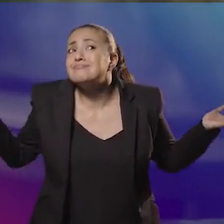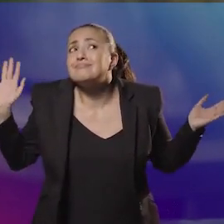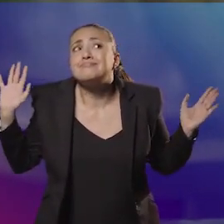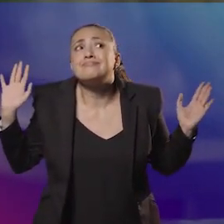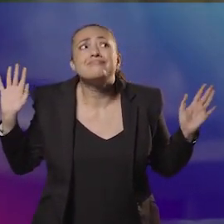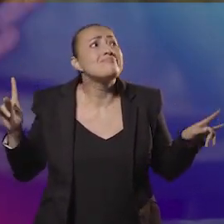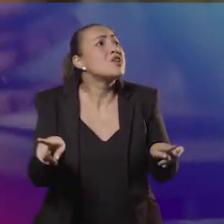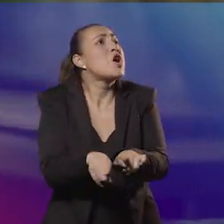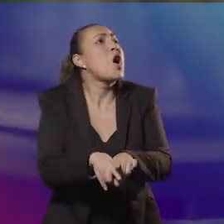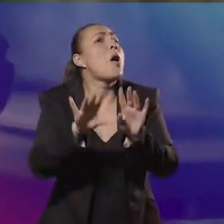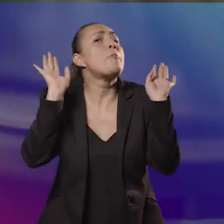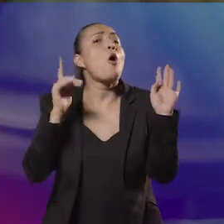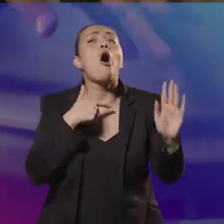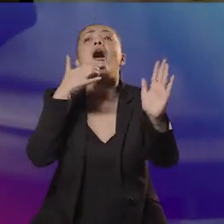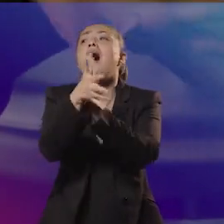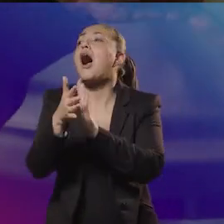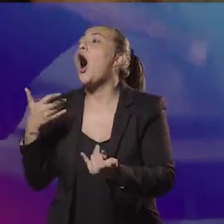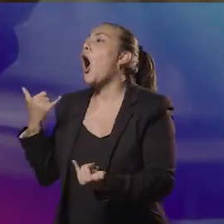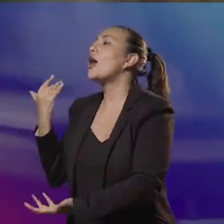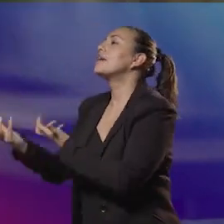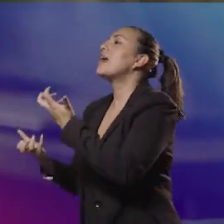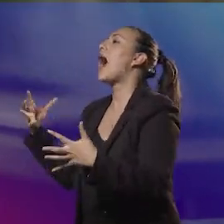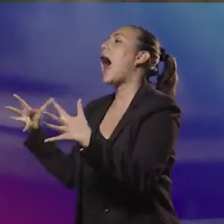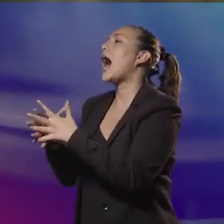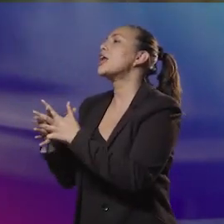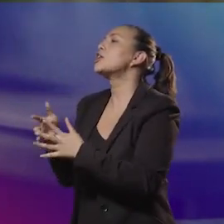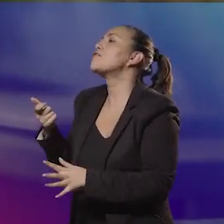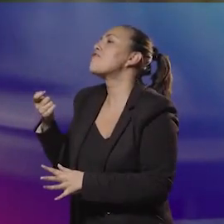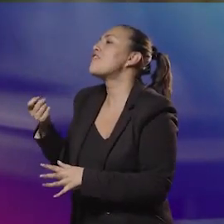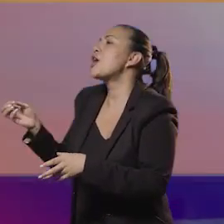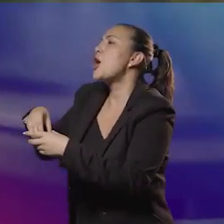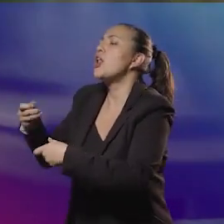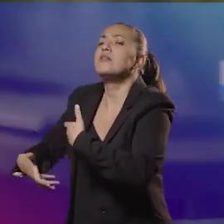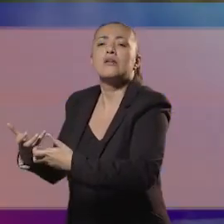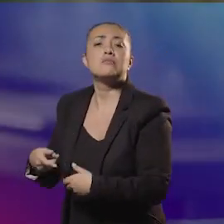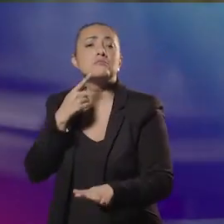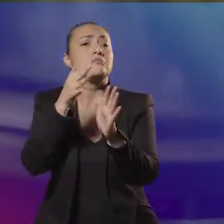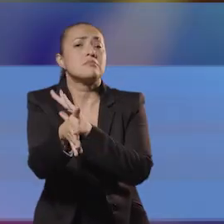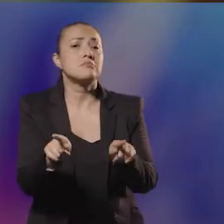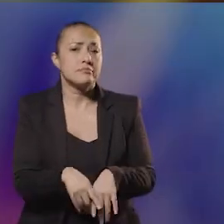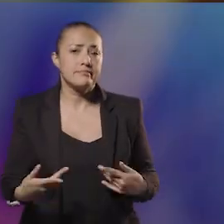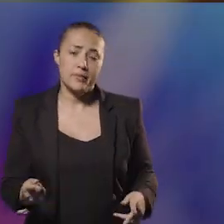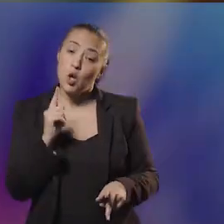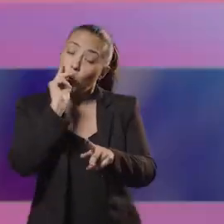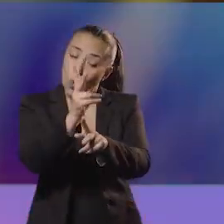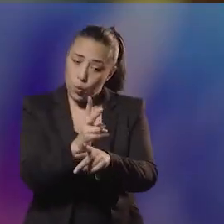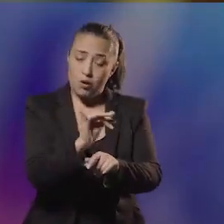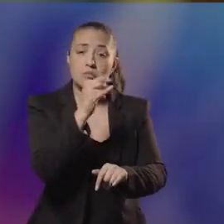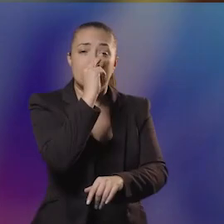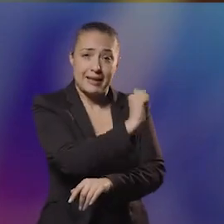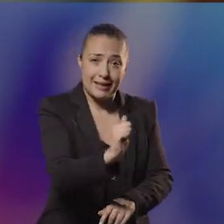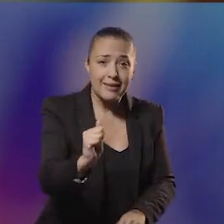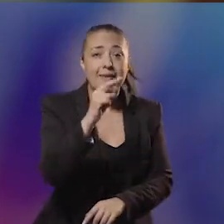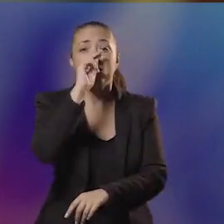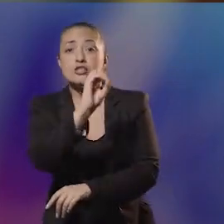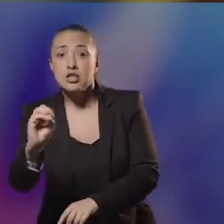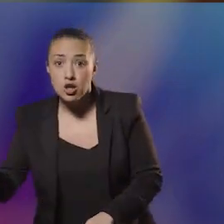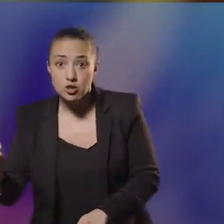como; cociné hoy arroz con fríjoles. Cuidemos a nuestras niñas, cuidemos a nuestros niños.